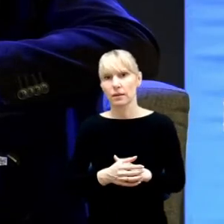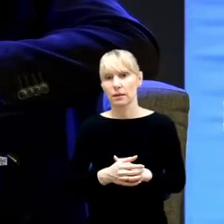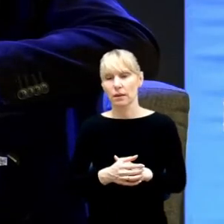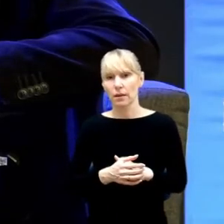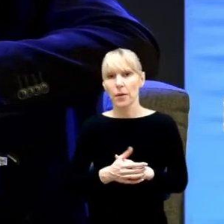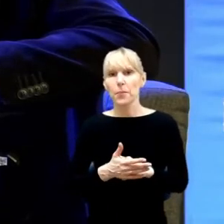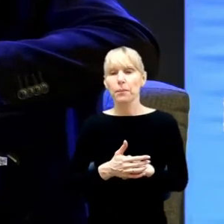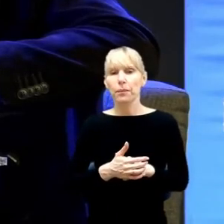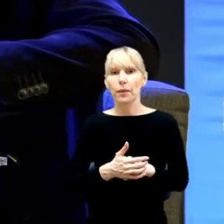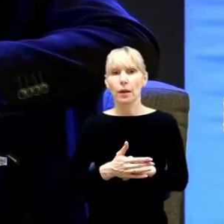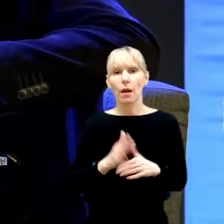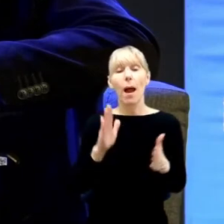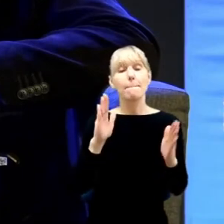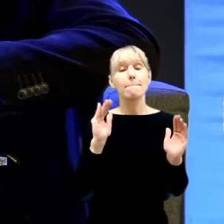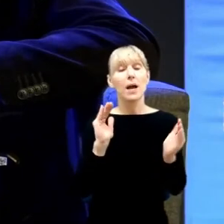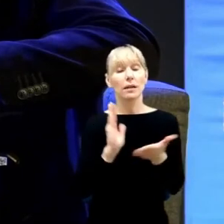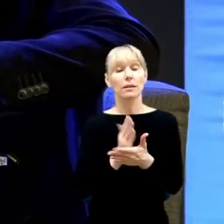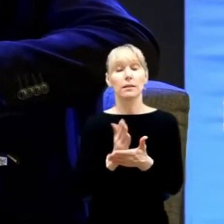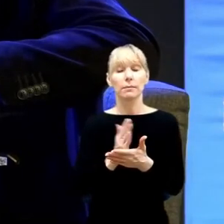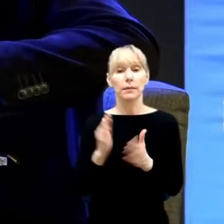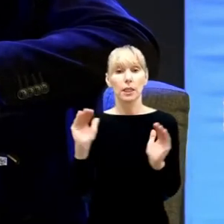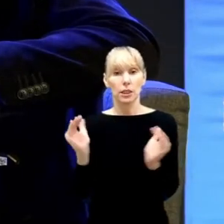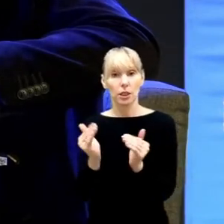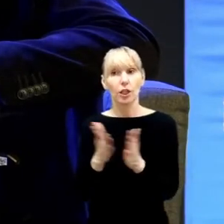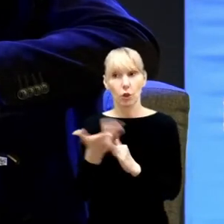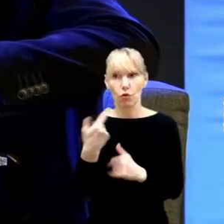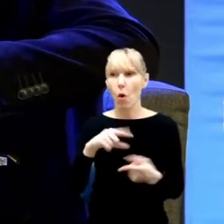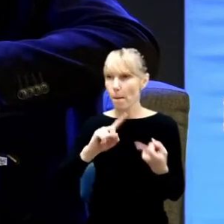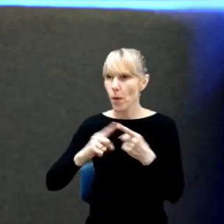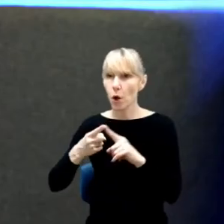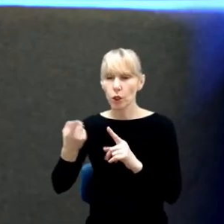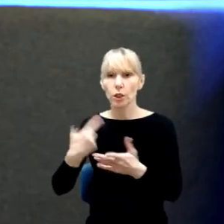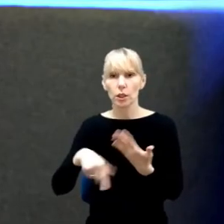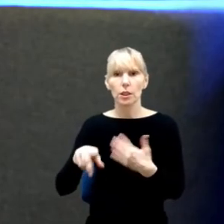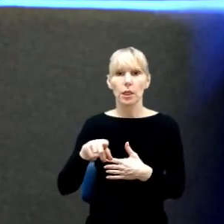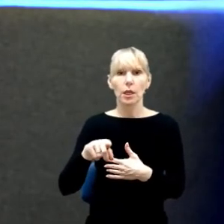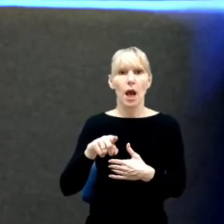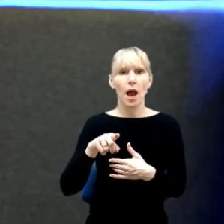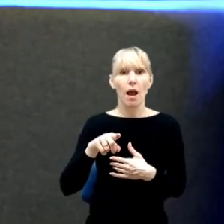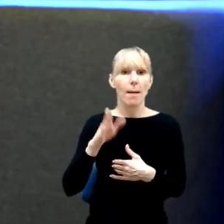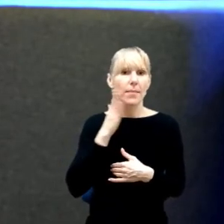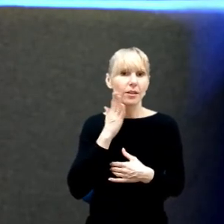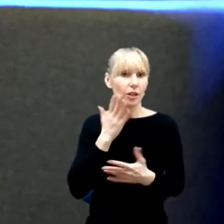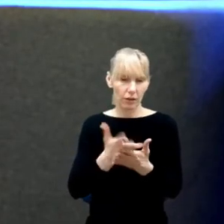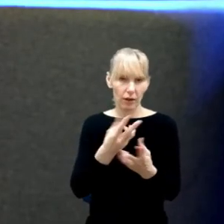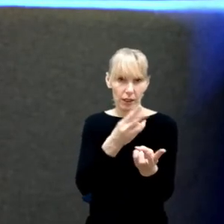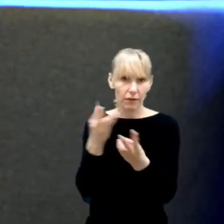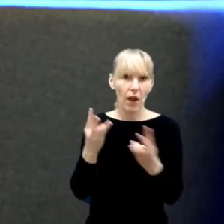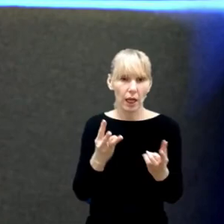w małych i średnich miastach jest ważna. Także te moje tezy przed chwilą to wcale nie były po to, żeby tutaj powiedzieć, że nie.